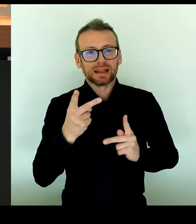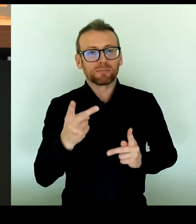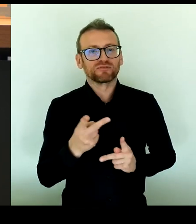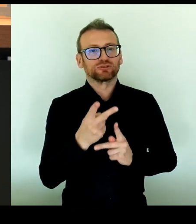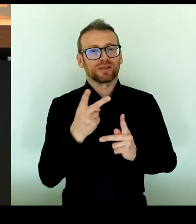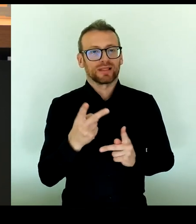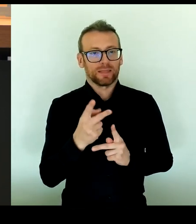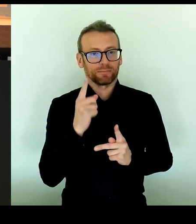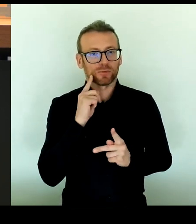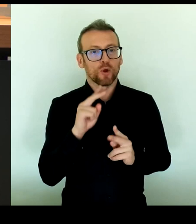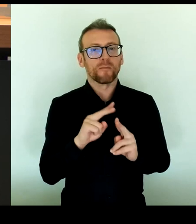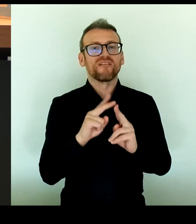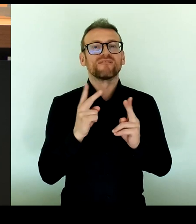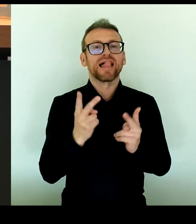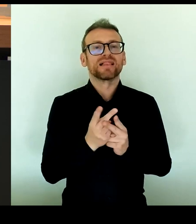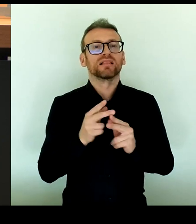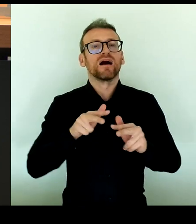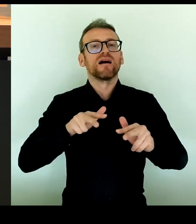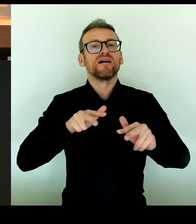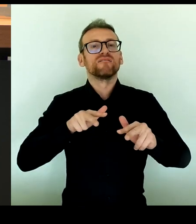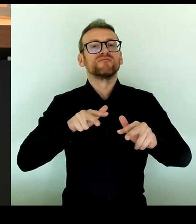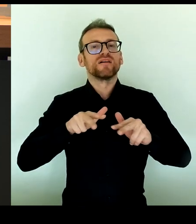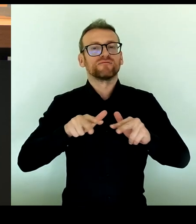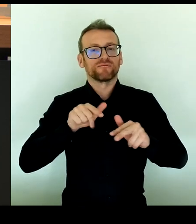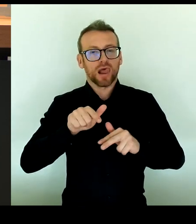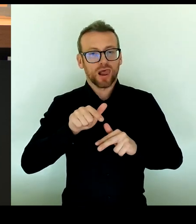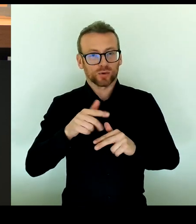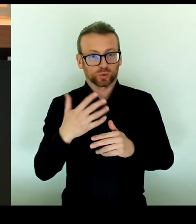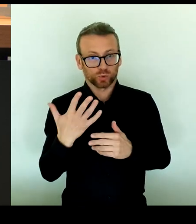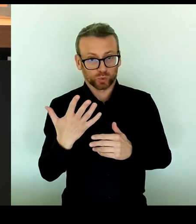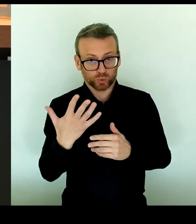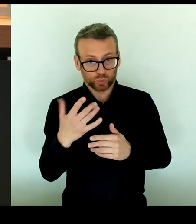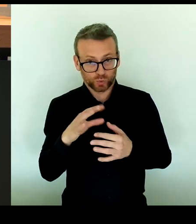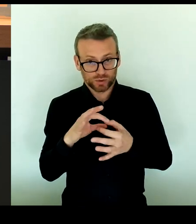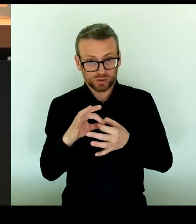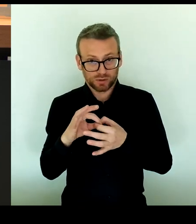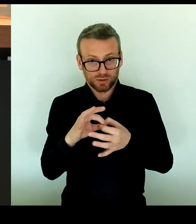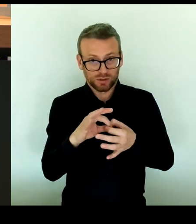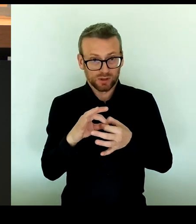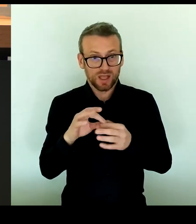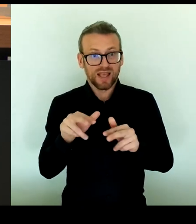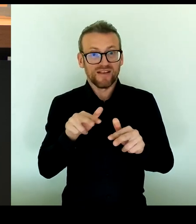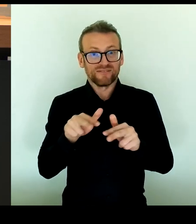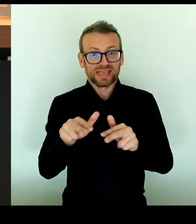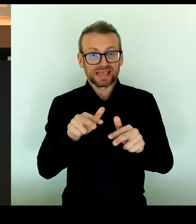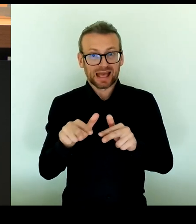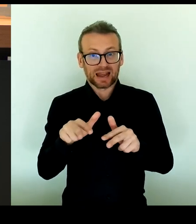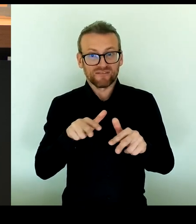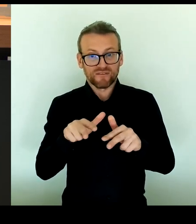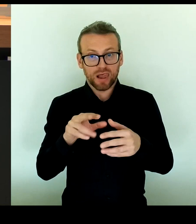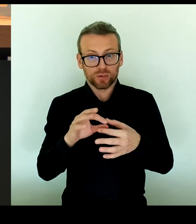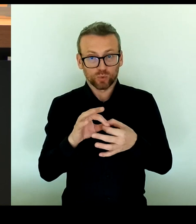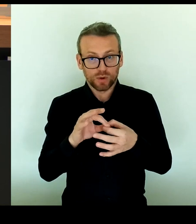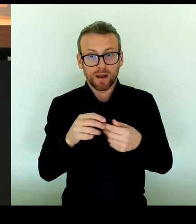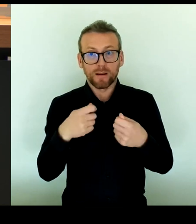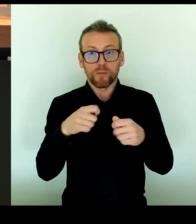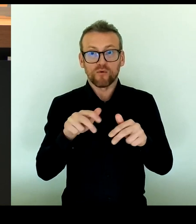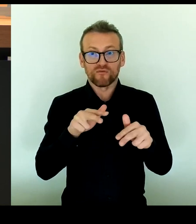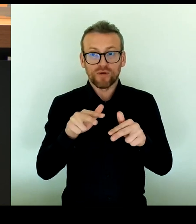nichts davon, Sie würde die Informationen nach liefern. In der nächsten Ausschusssitzung hat Frau Doktor Nietball erklärt, sie kennt diese Planungen nicht.